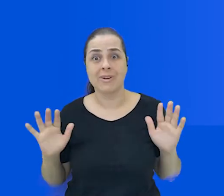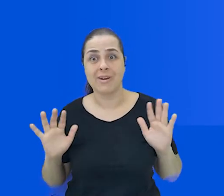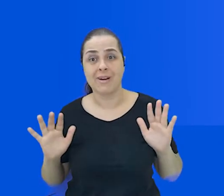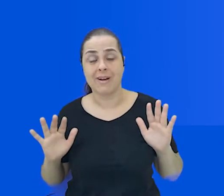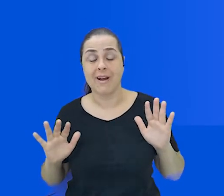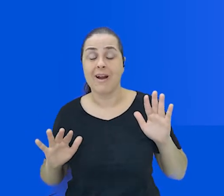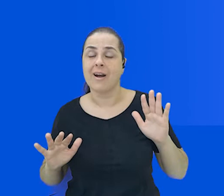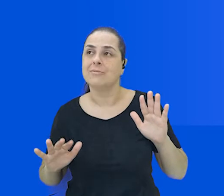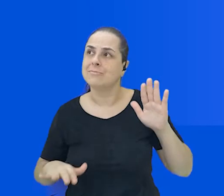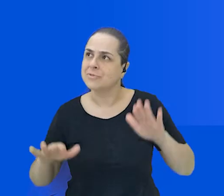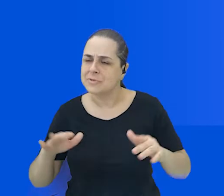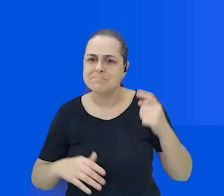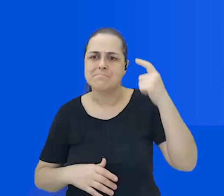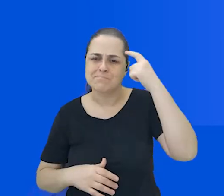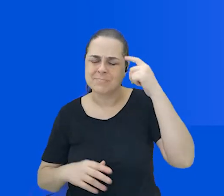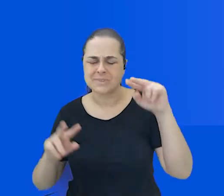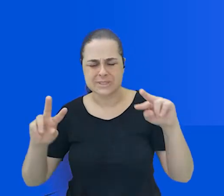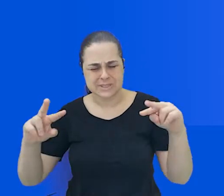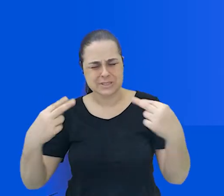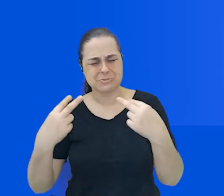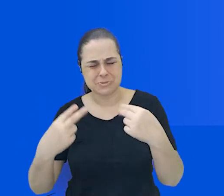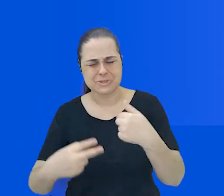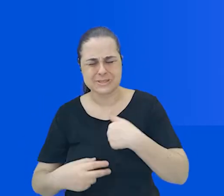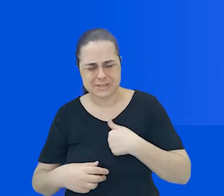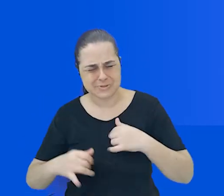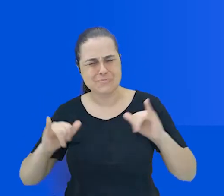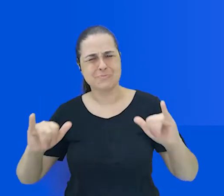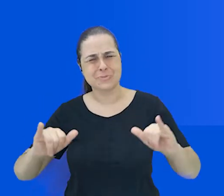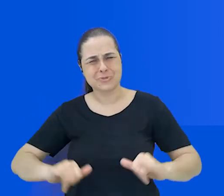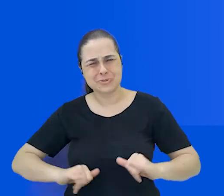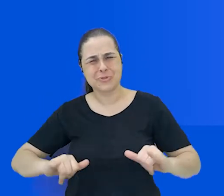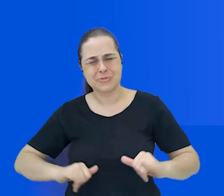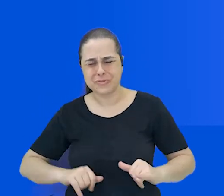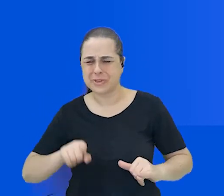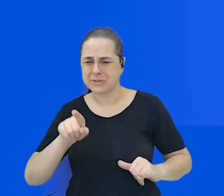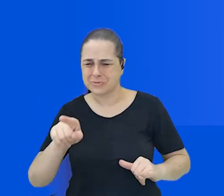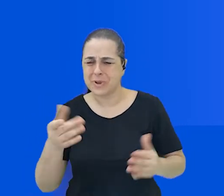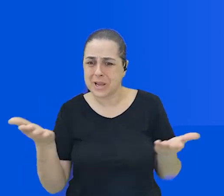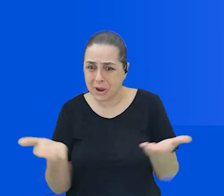e aí às vezes puxa vida reconhecer uma dor em mim naquele momento em que eu vejo o outro sofrer.